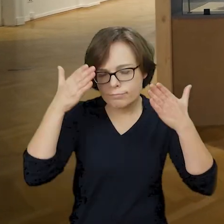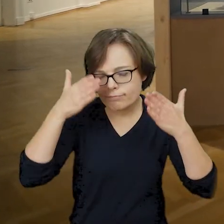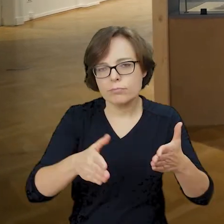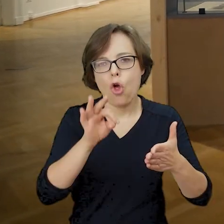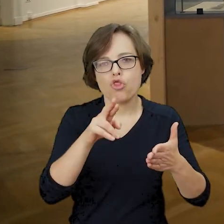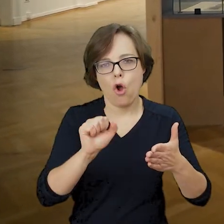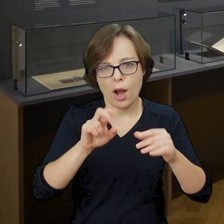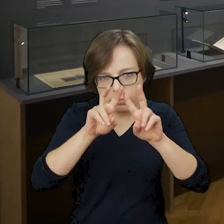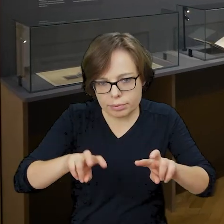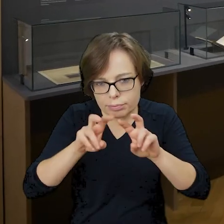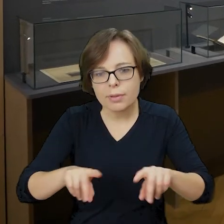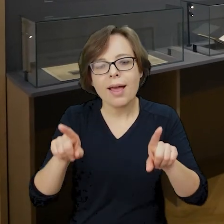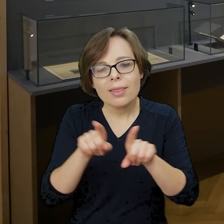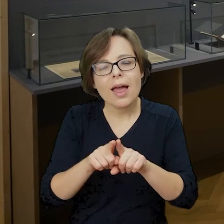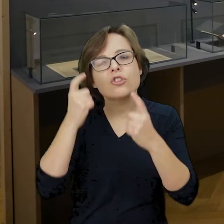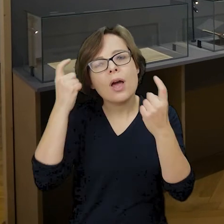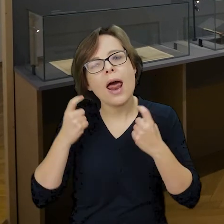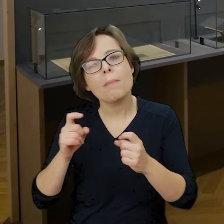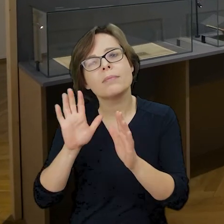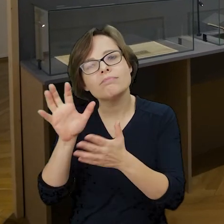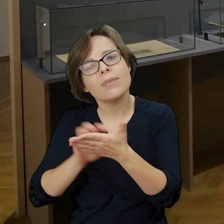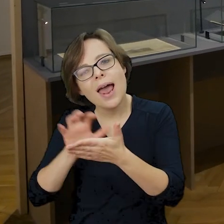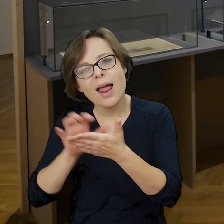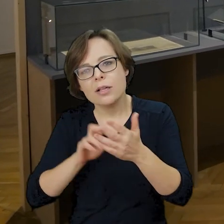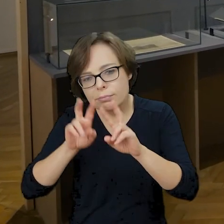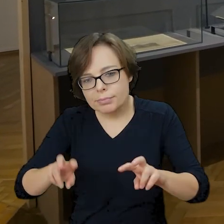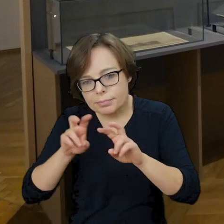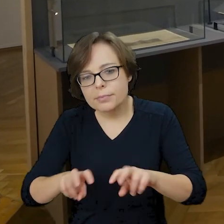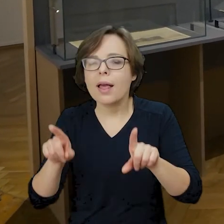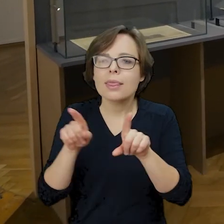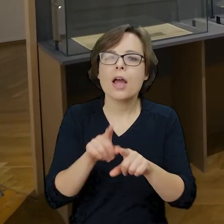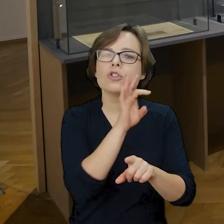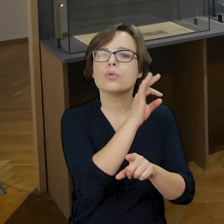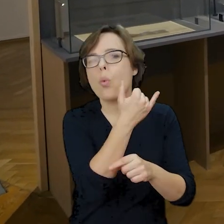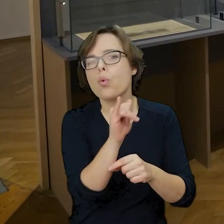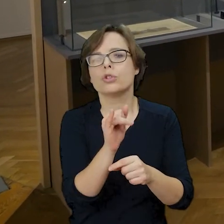zgłębianiu literatury rabinicznej i opatrywaniu jej swoimi komentarzami.